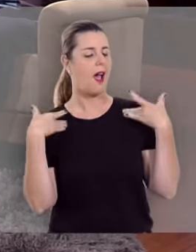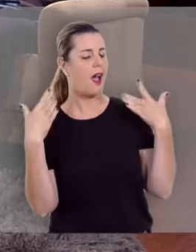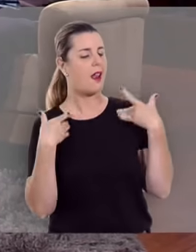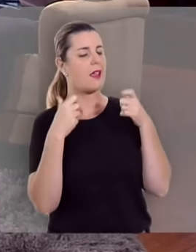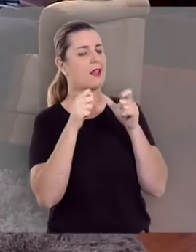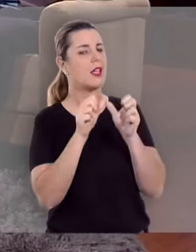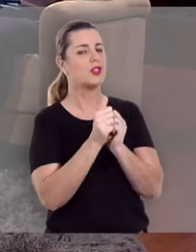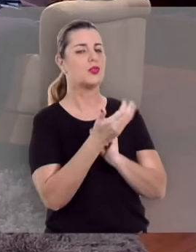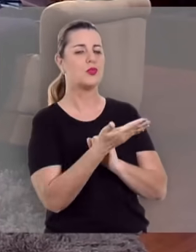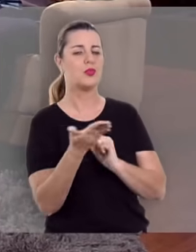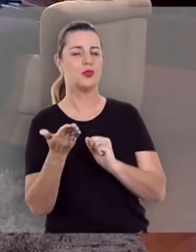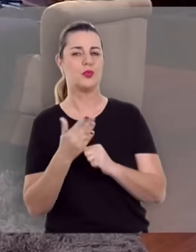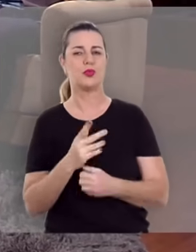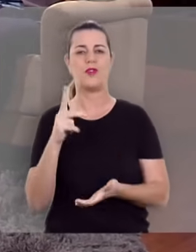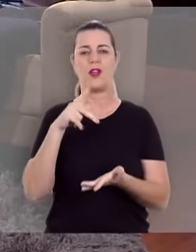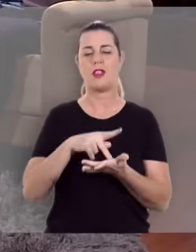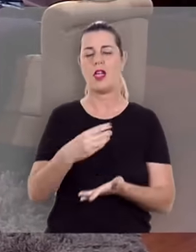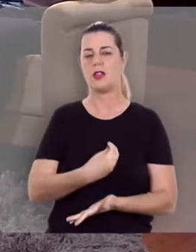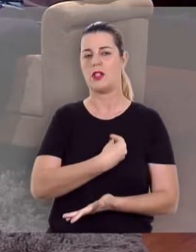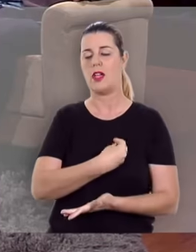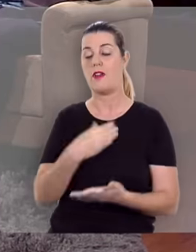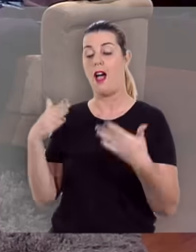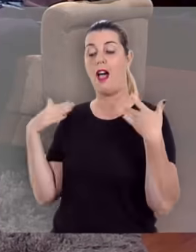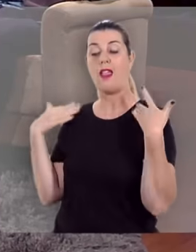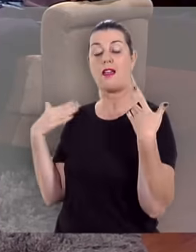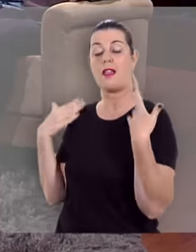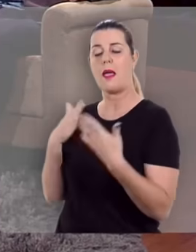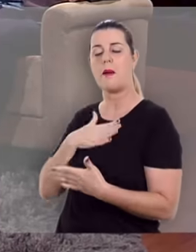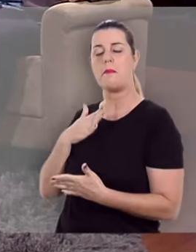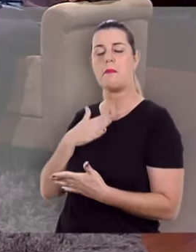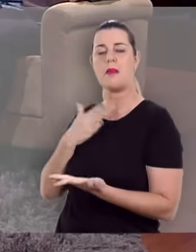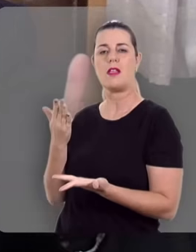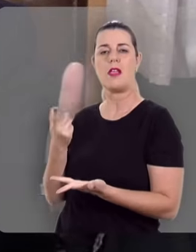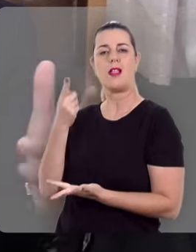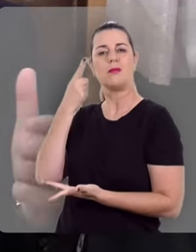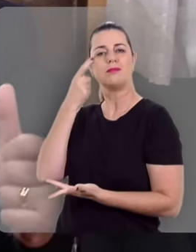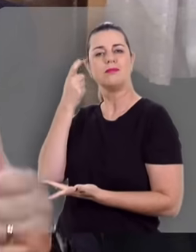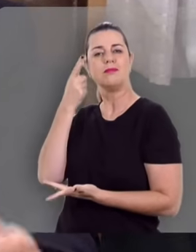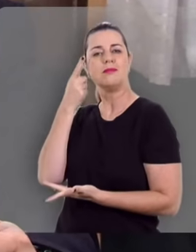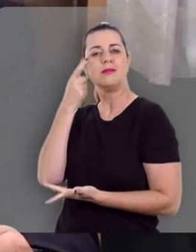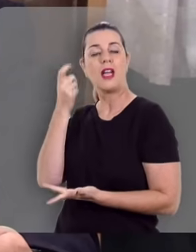conosco no programa Verdade e Vida Alegria minha Ribeiro Rodrigo eu agradeço pelo honroso convite